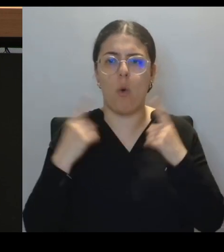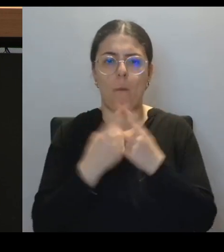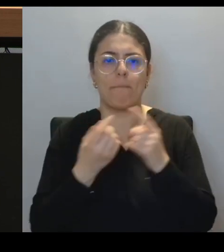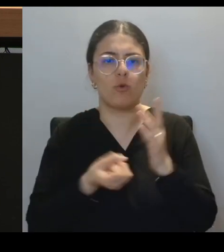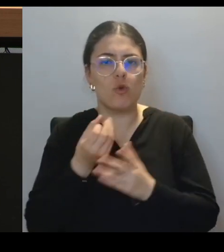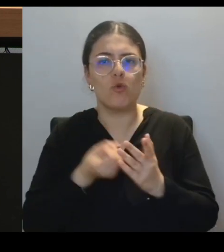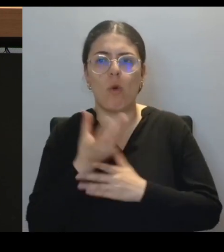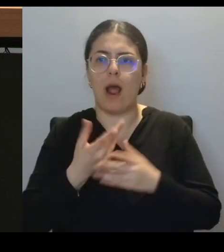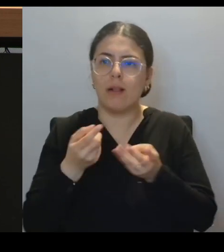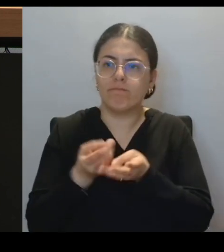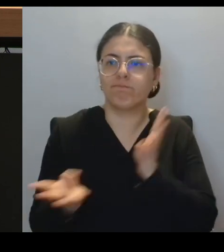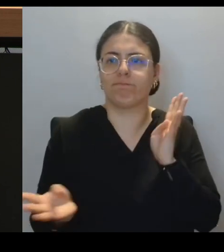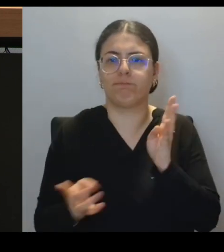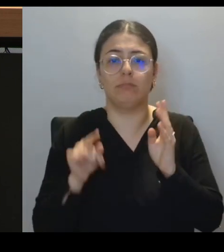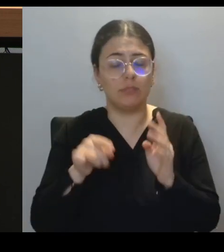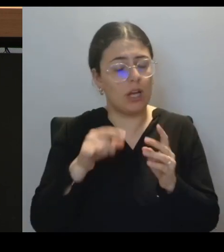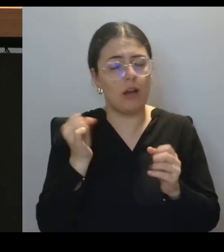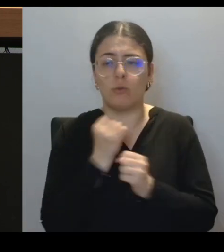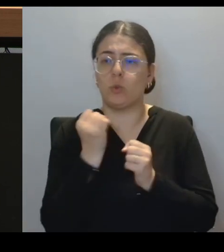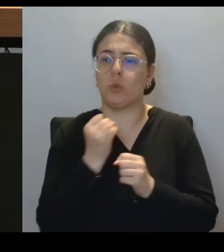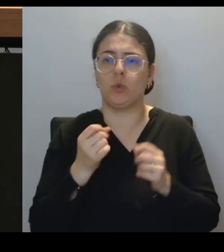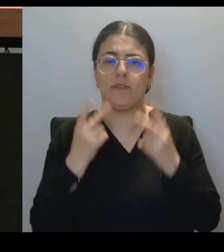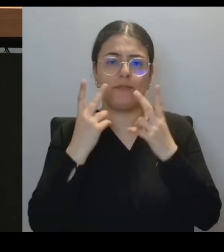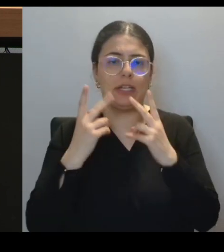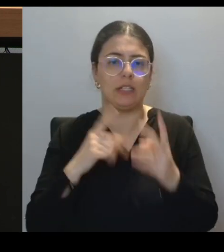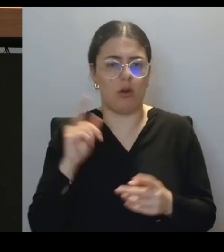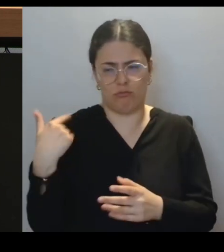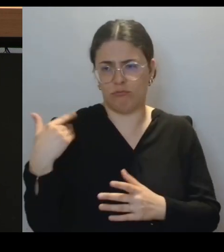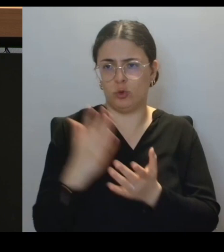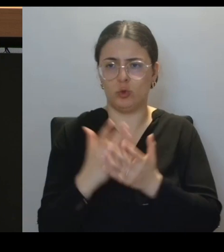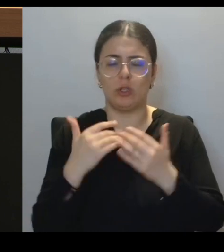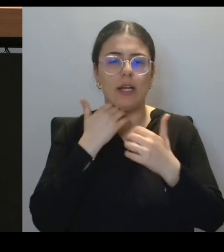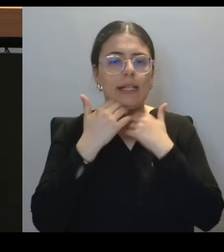deshalb ist es so wichtig, dass wir dieses Hausprojekt erhalten.